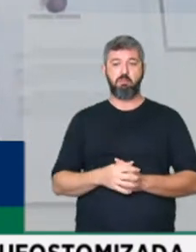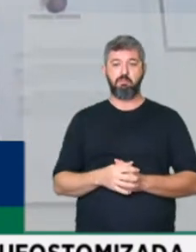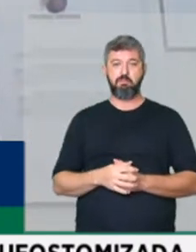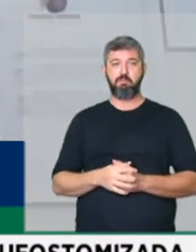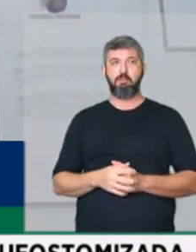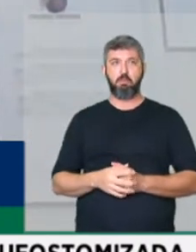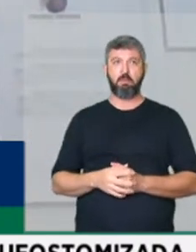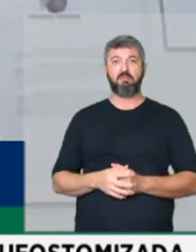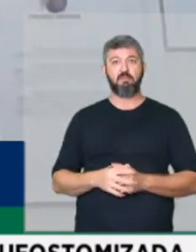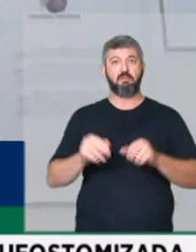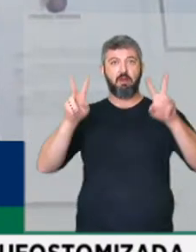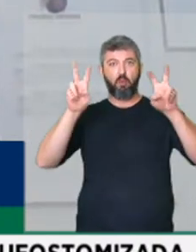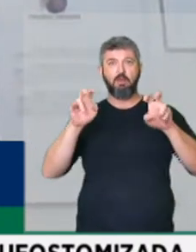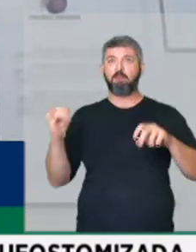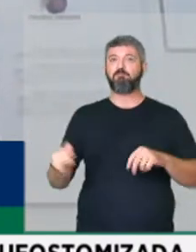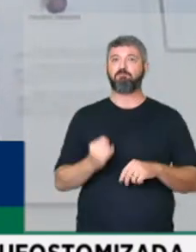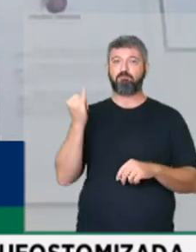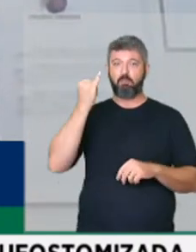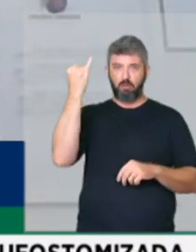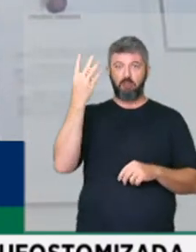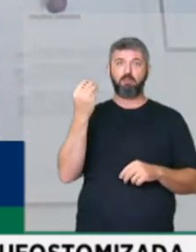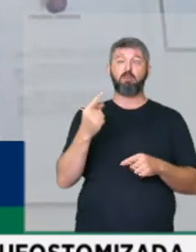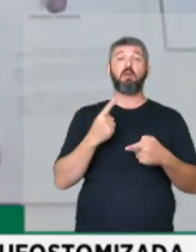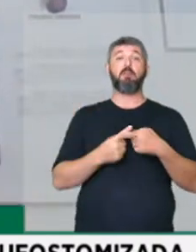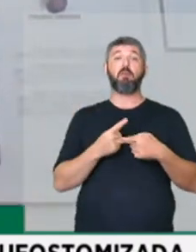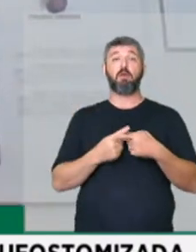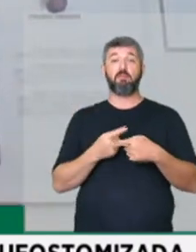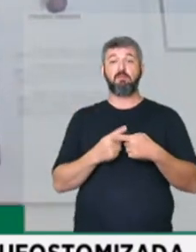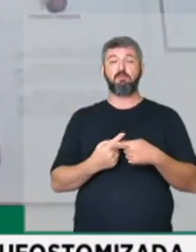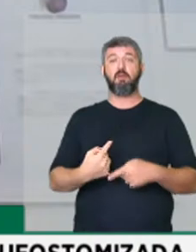NÓS ESTAMOS VIVENDO DO COVID, A INCIDÊNCIA DE TRAQUEOSTOMIA NÃO SÓ EM CRIANÇAS, MAS